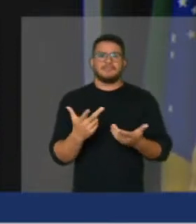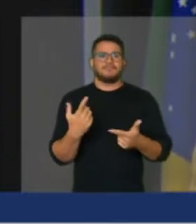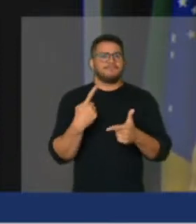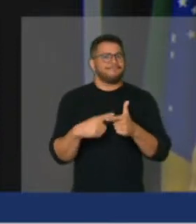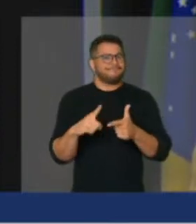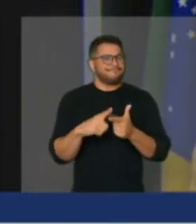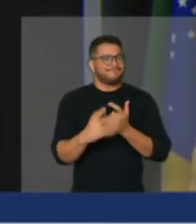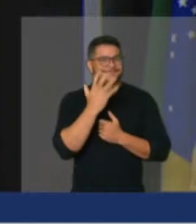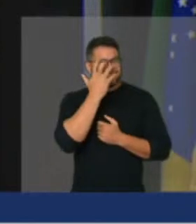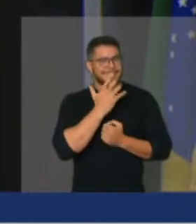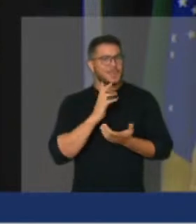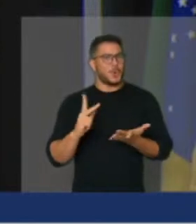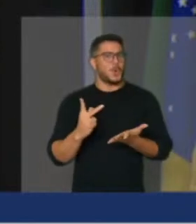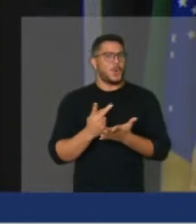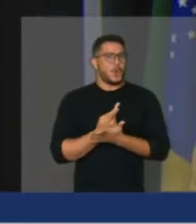ME CHAMARAM A ATENÇÃO OUTRO DIA PARA UM FATO QUE É IRR